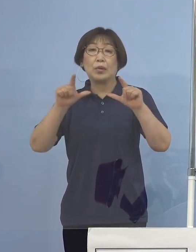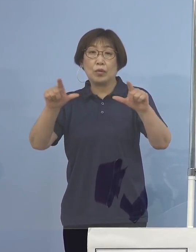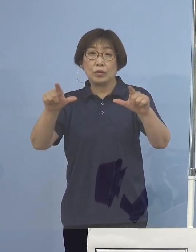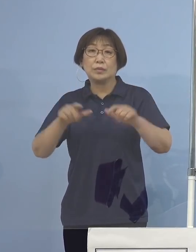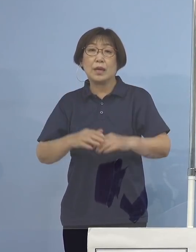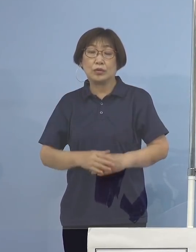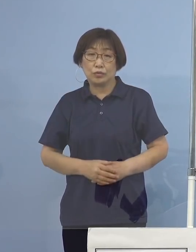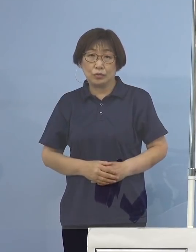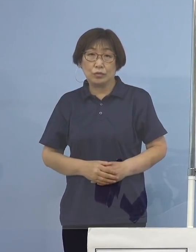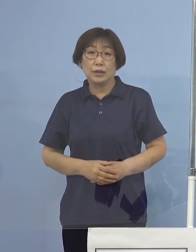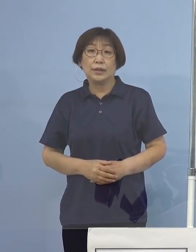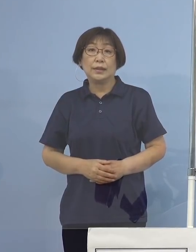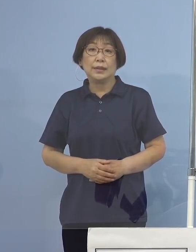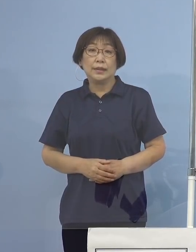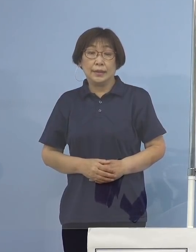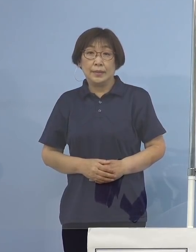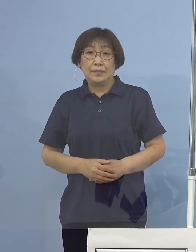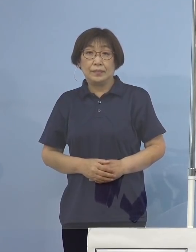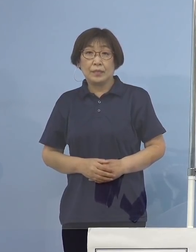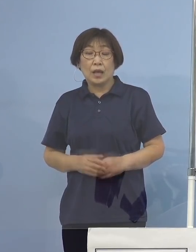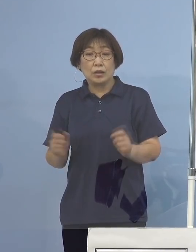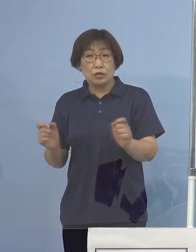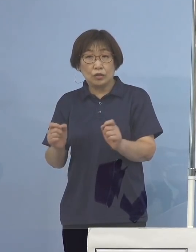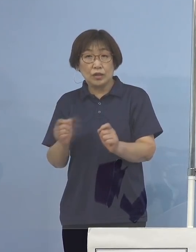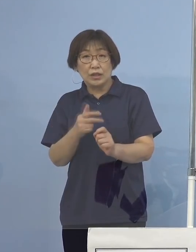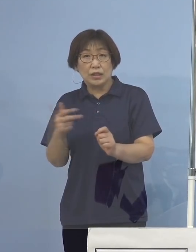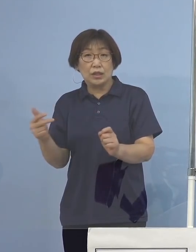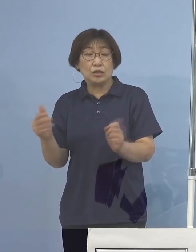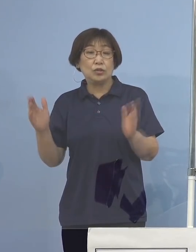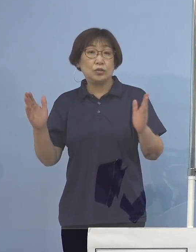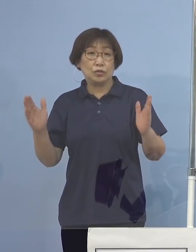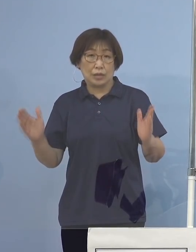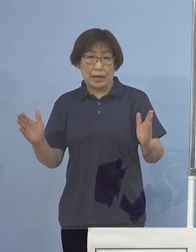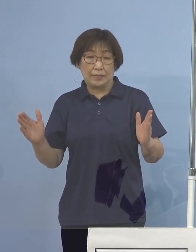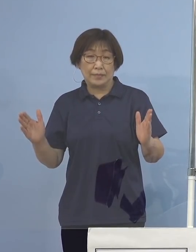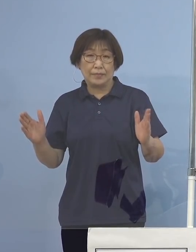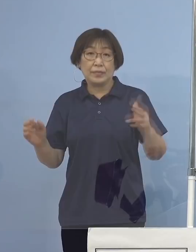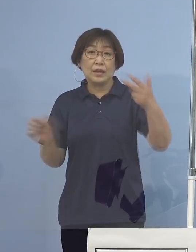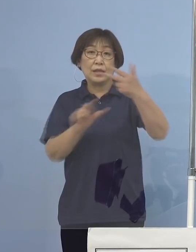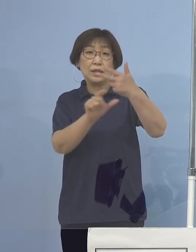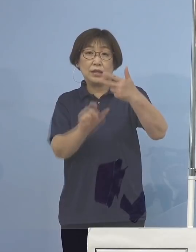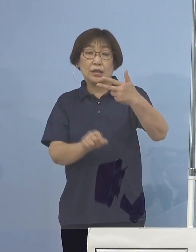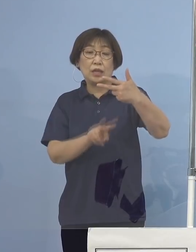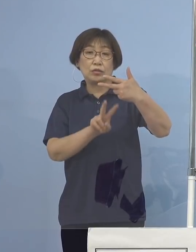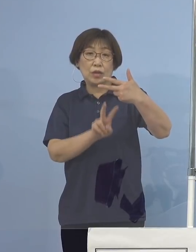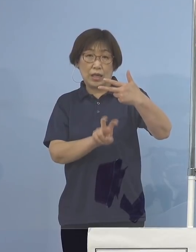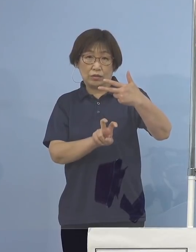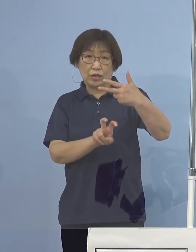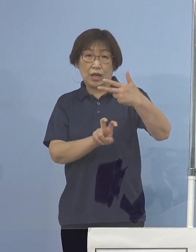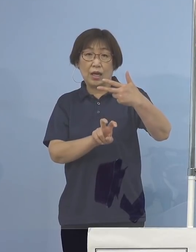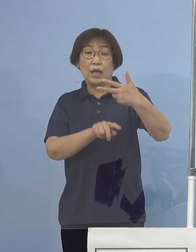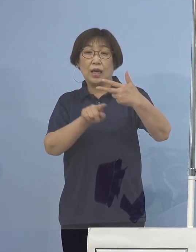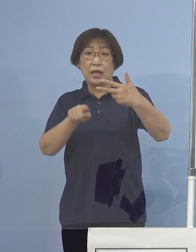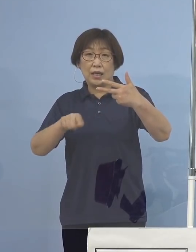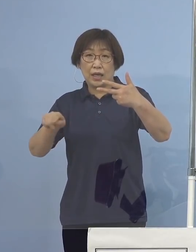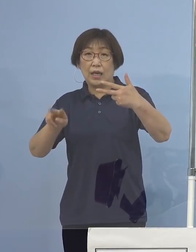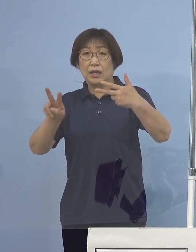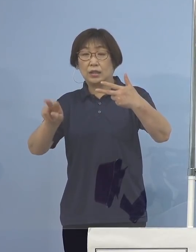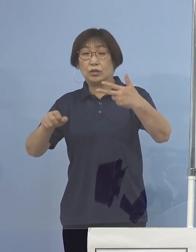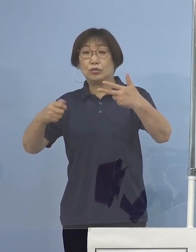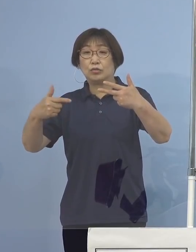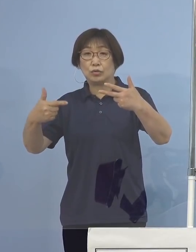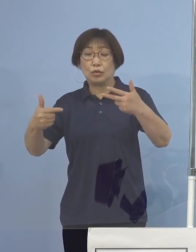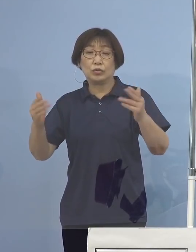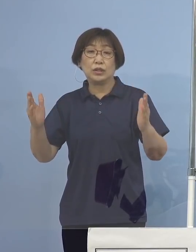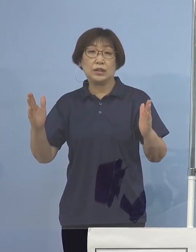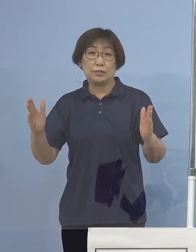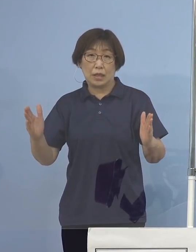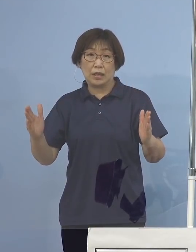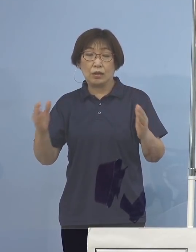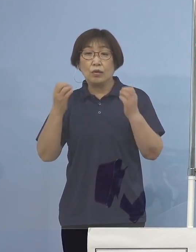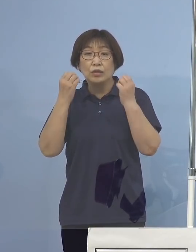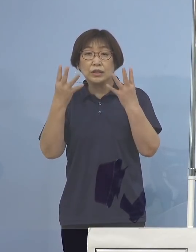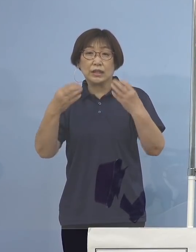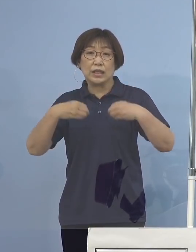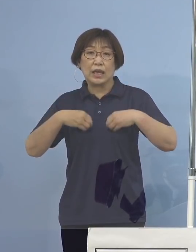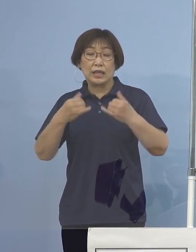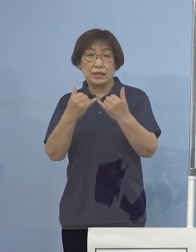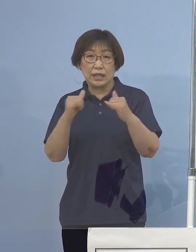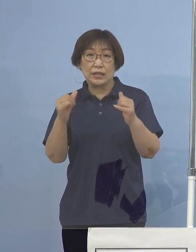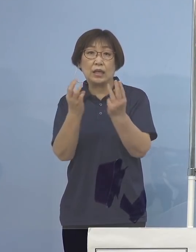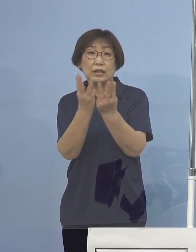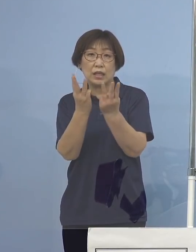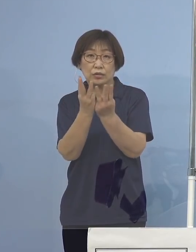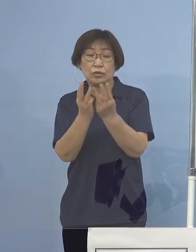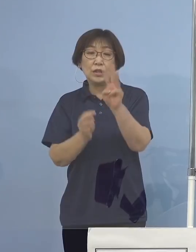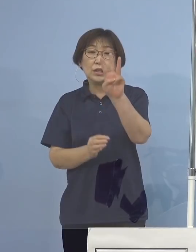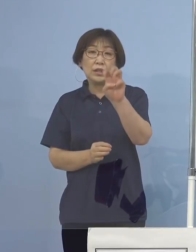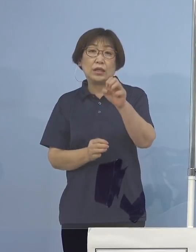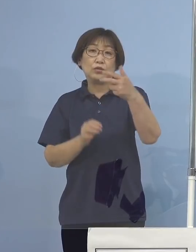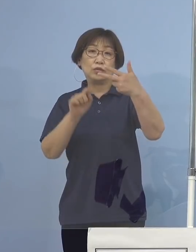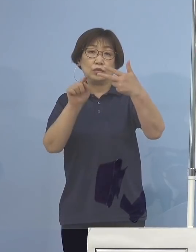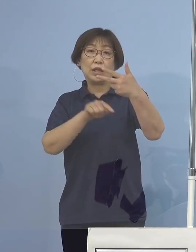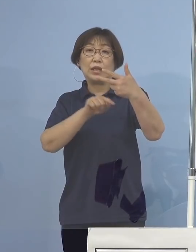まずは直近一週間これは 7月20日から7月26日までの新規感染者数37名となります